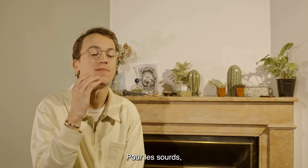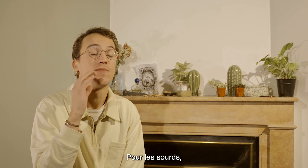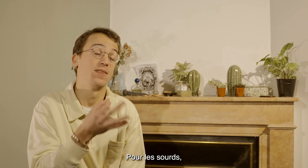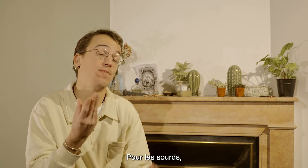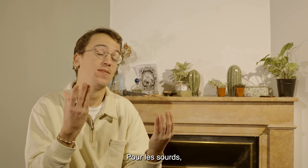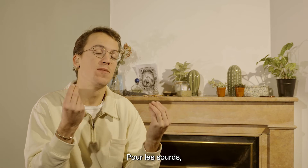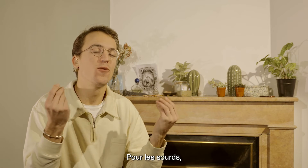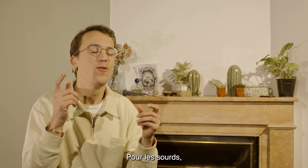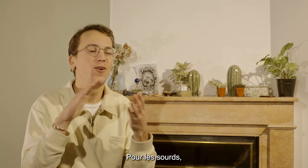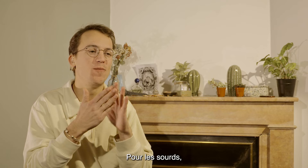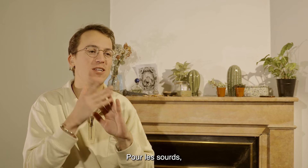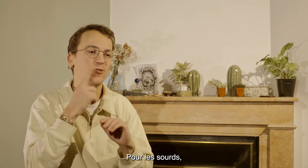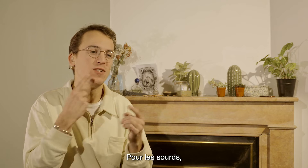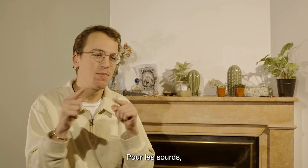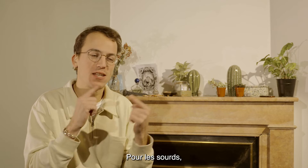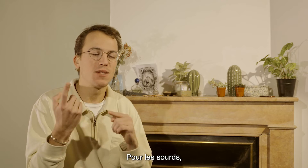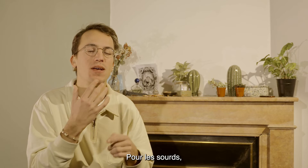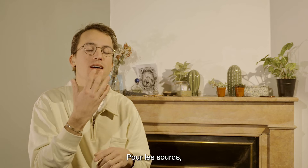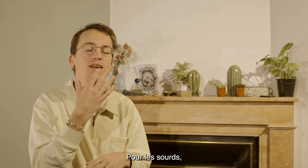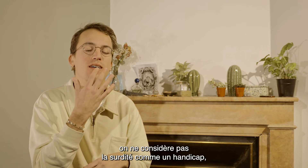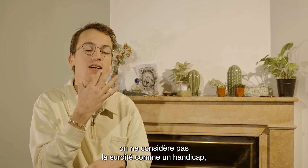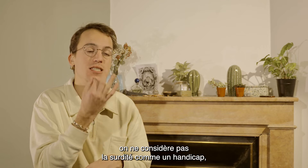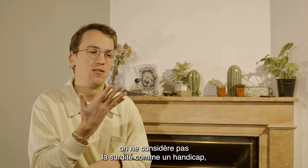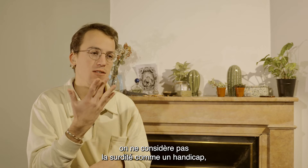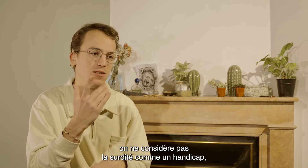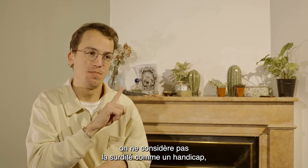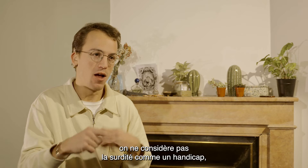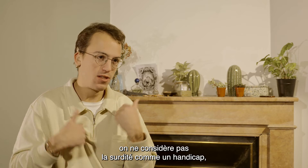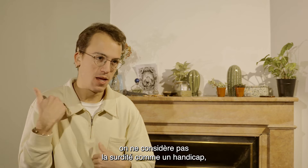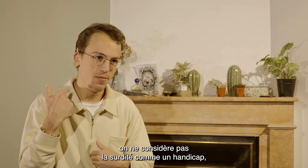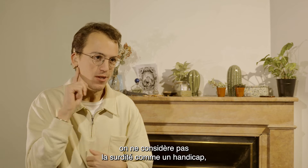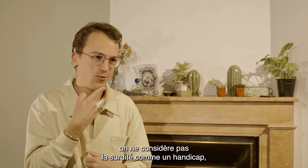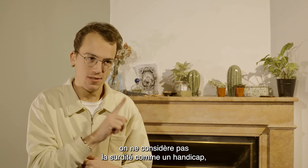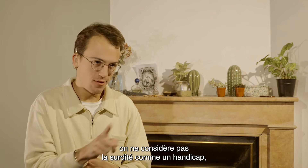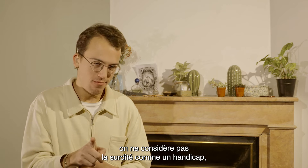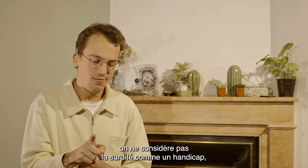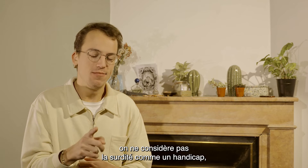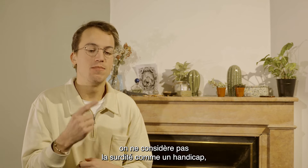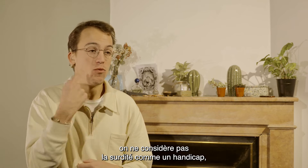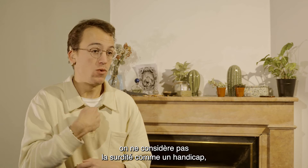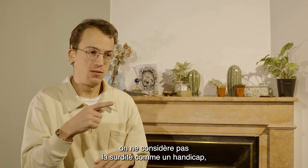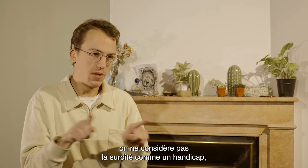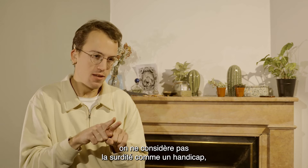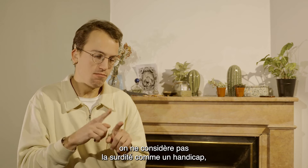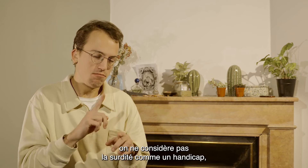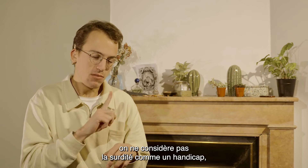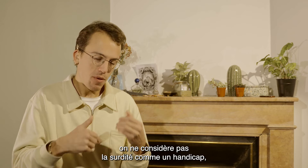Pour les sourds, on ne considère pas la surdité comme un handicap,